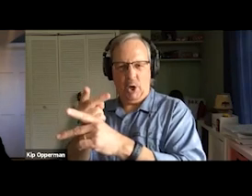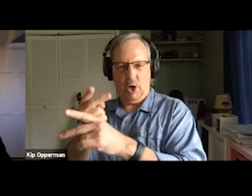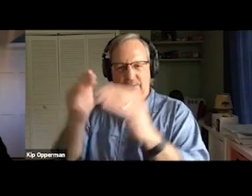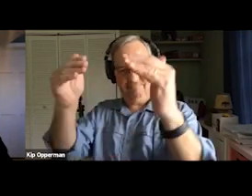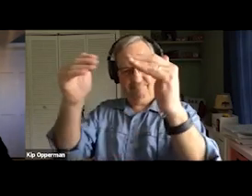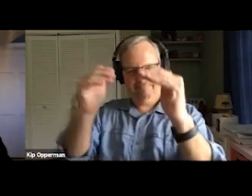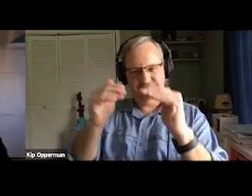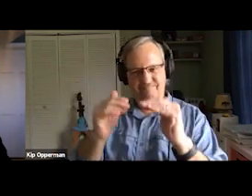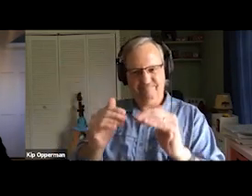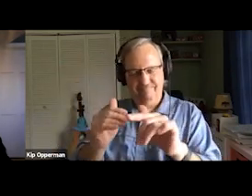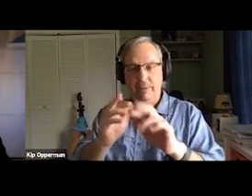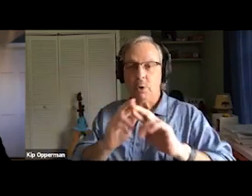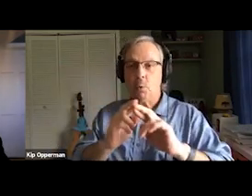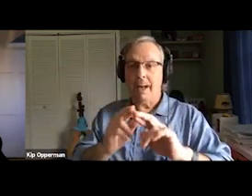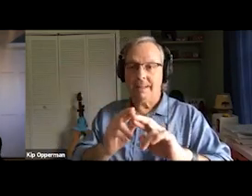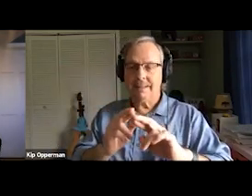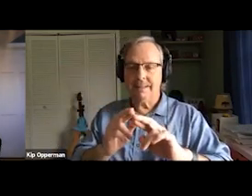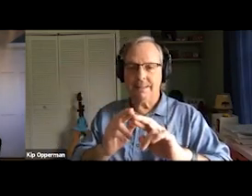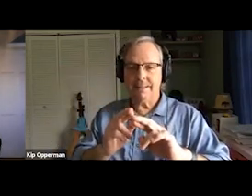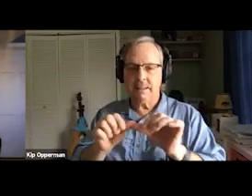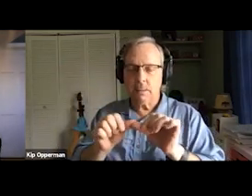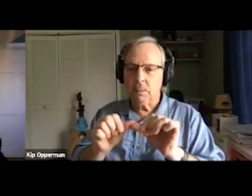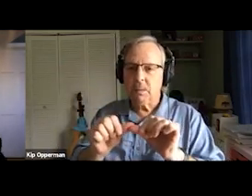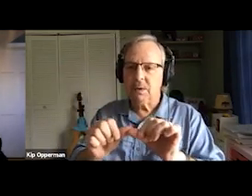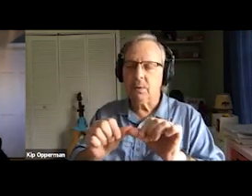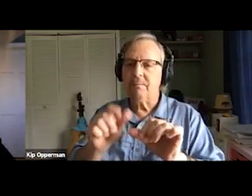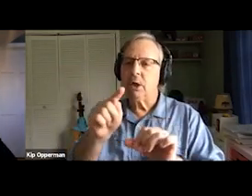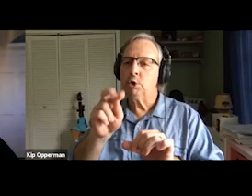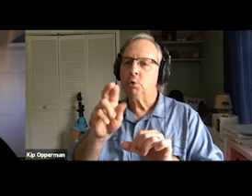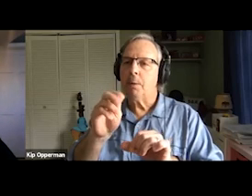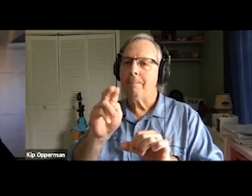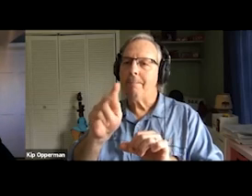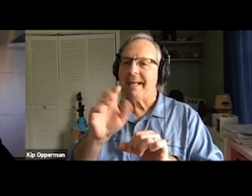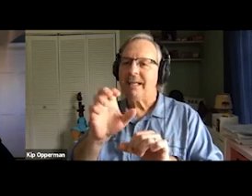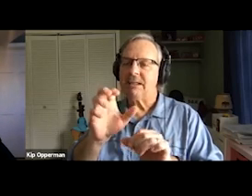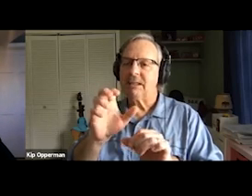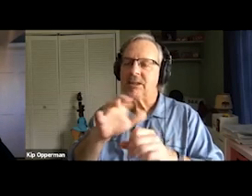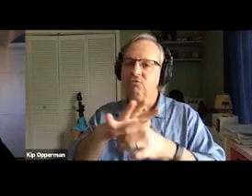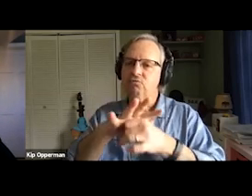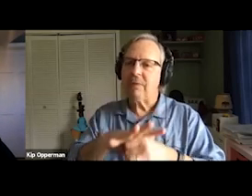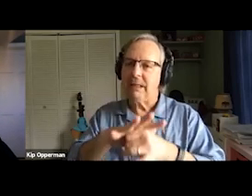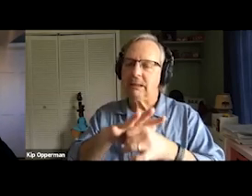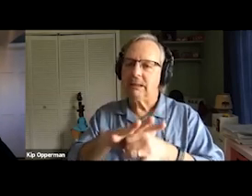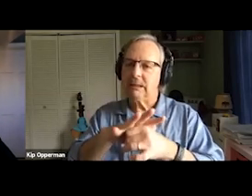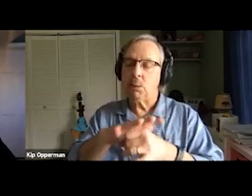la respuesta a caer en este continuo de estrés traumático. Y no hablaremos de traumas individuales